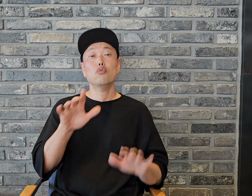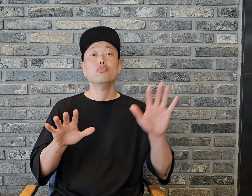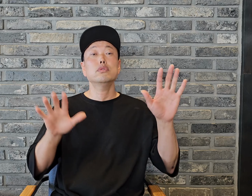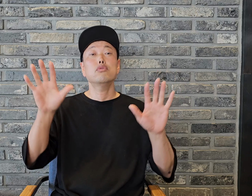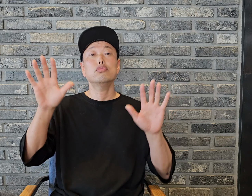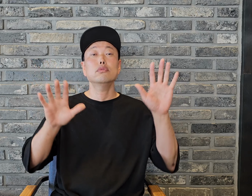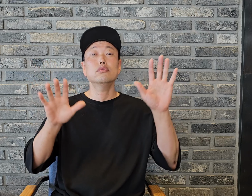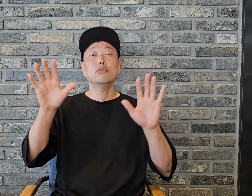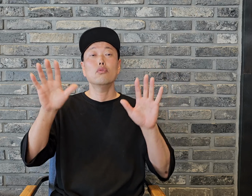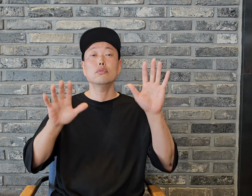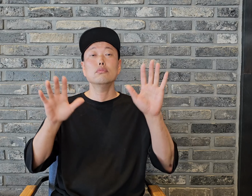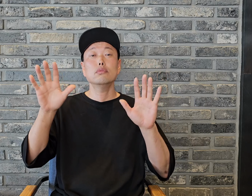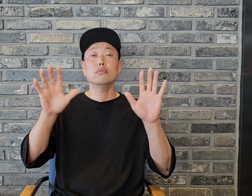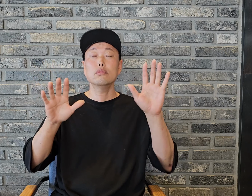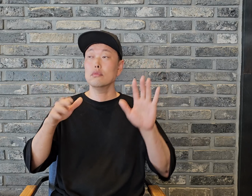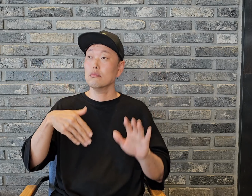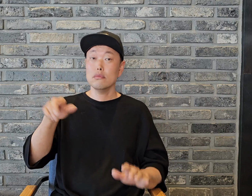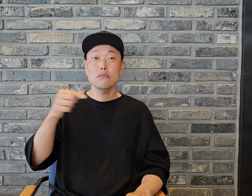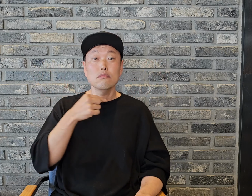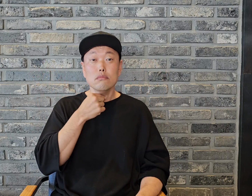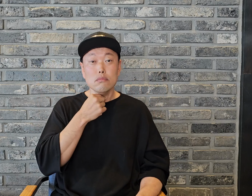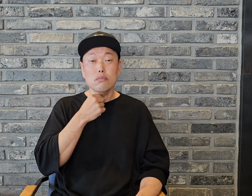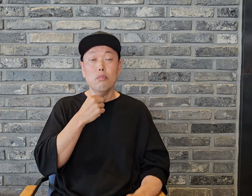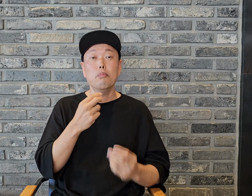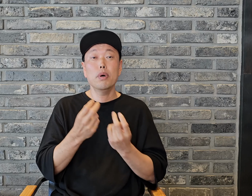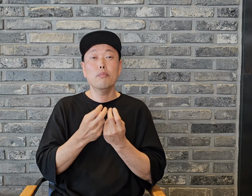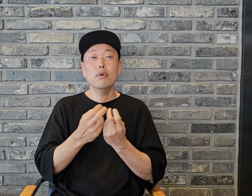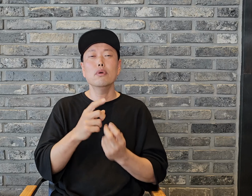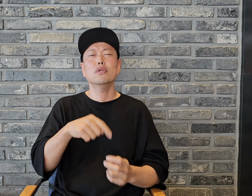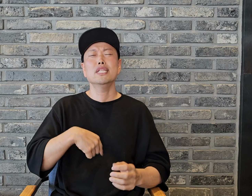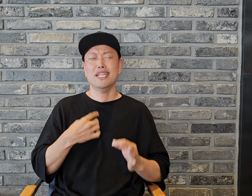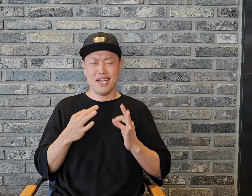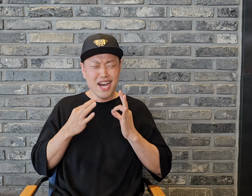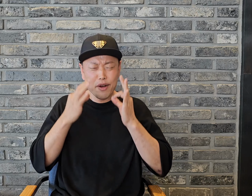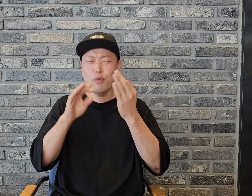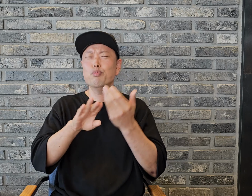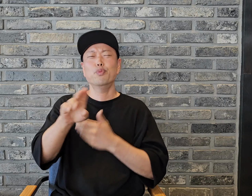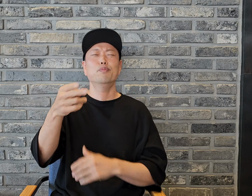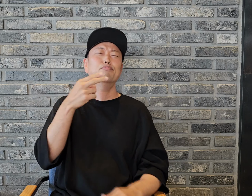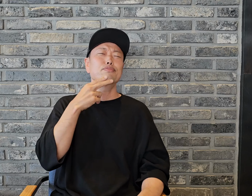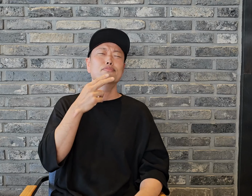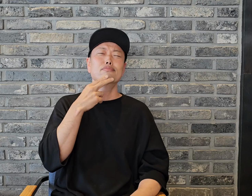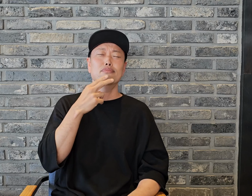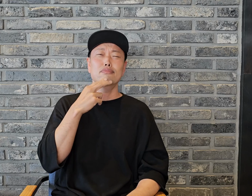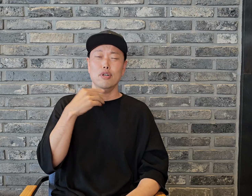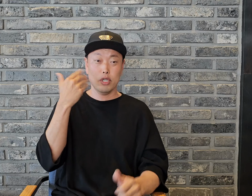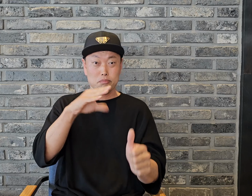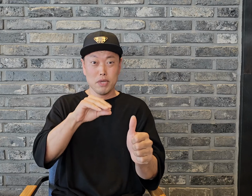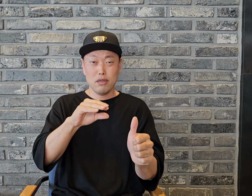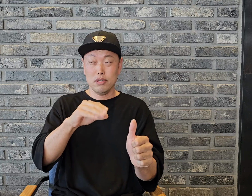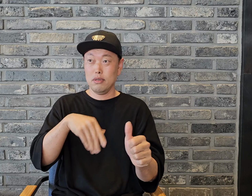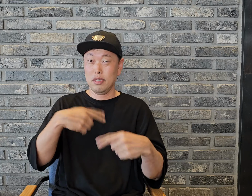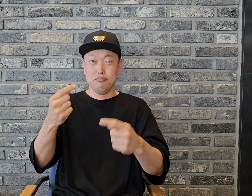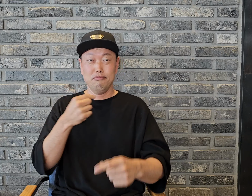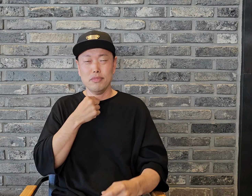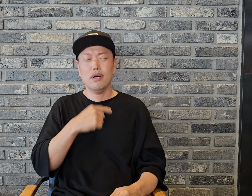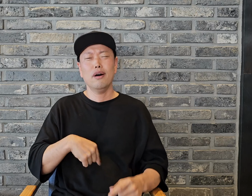구연이나 공연을 잘할 방법은 노력밖에 없어요 어떤 사람이 방송 프로그램에 나가고 싶다면